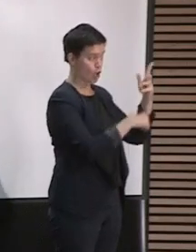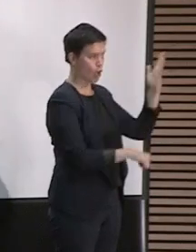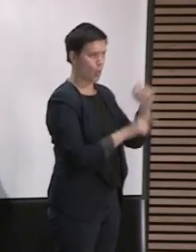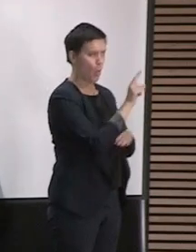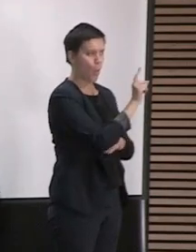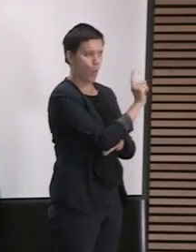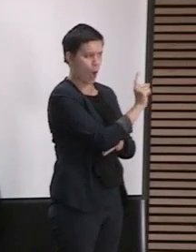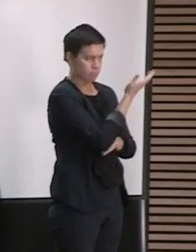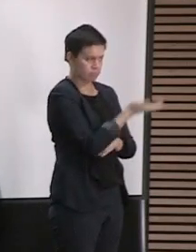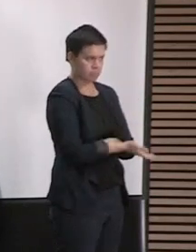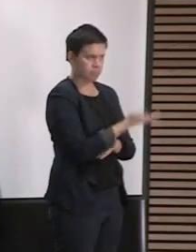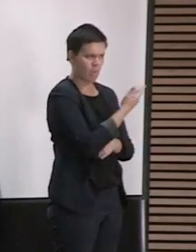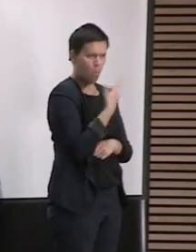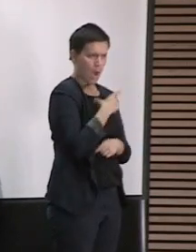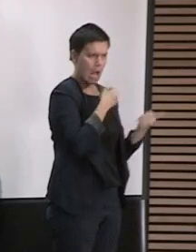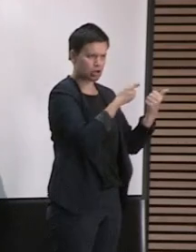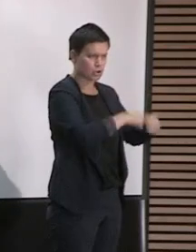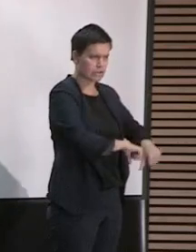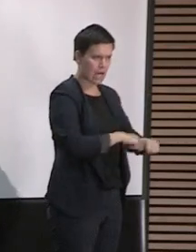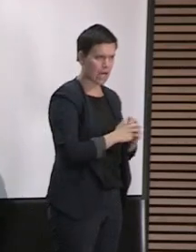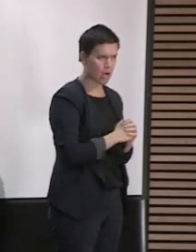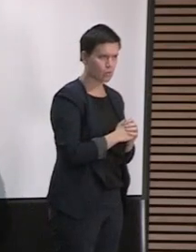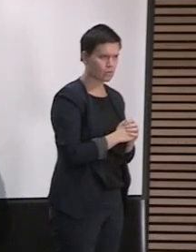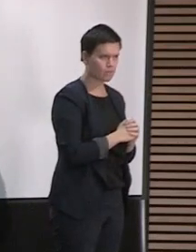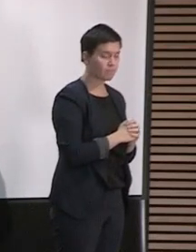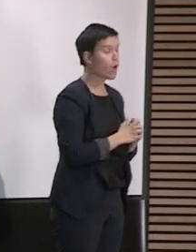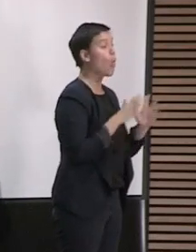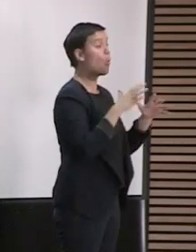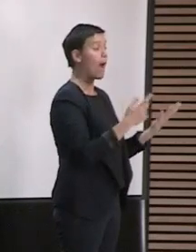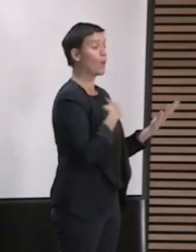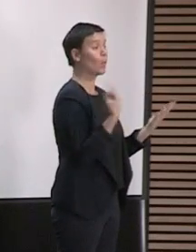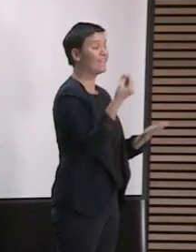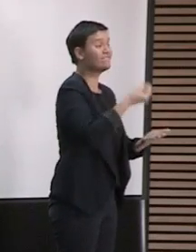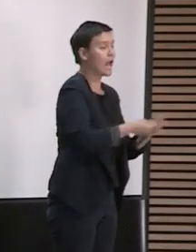moni COVID me te rere. Ka taea